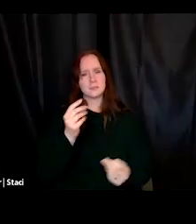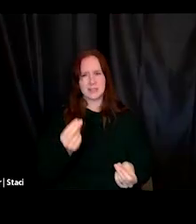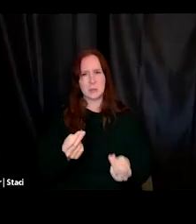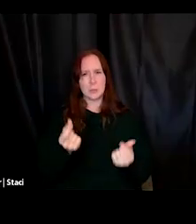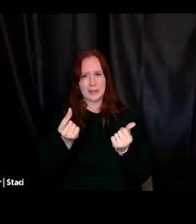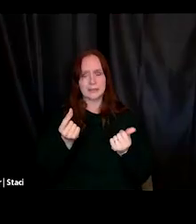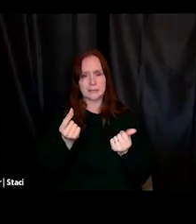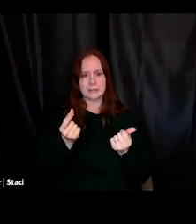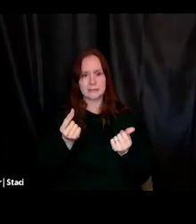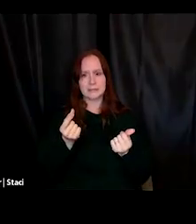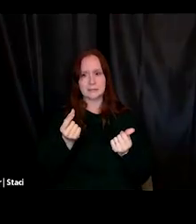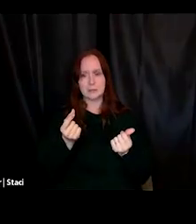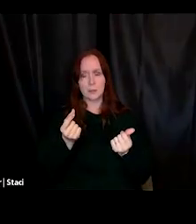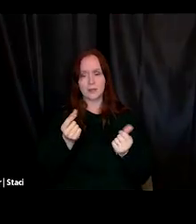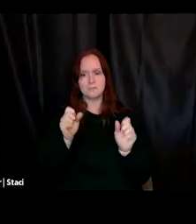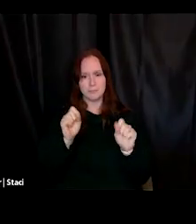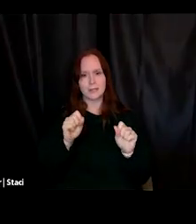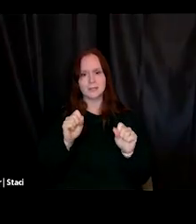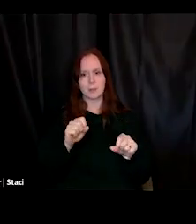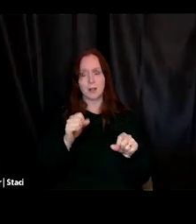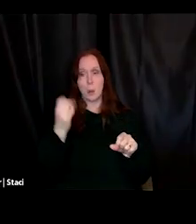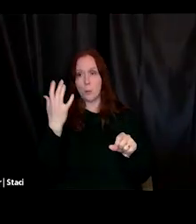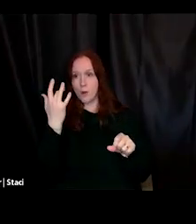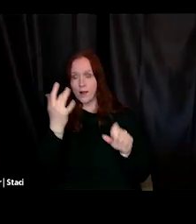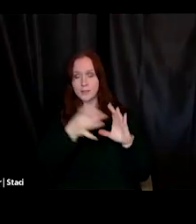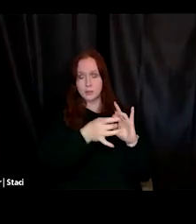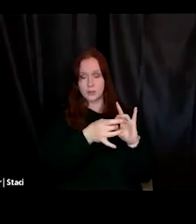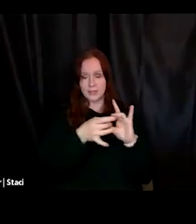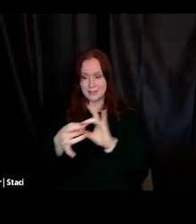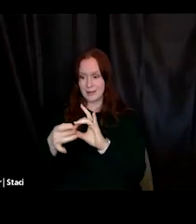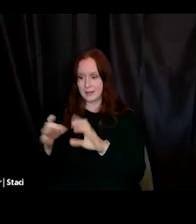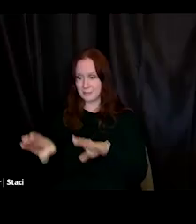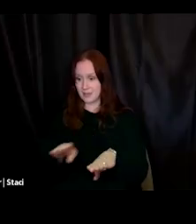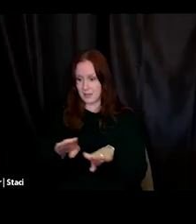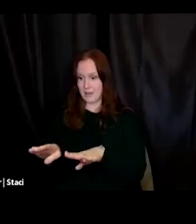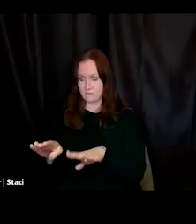o quien podría aceptar solicitudes en la oficina.